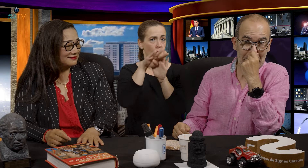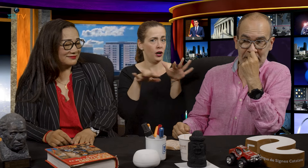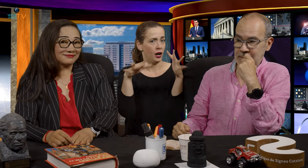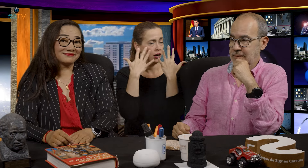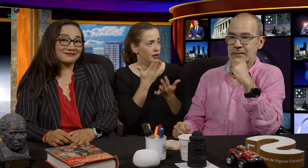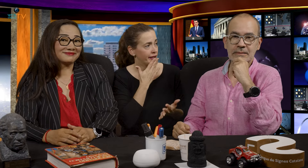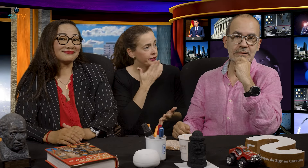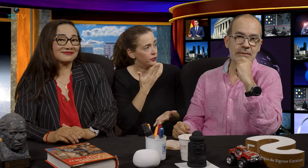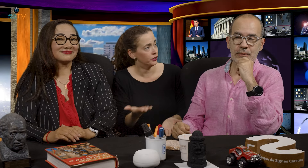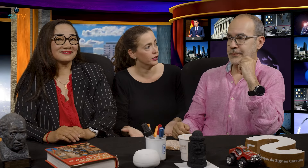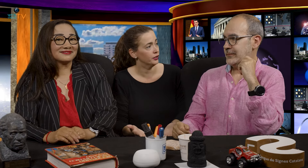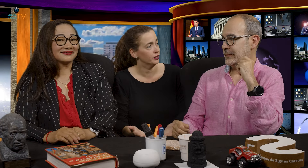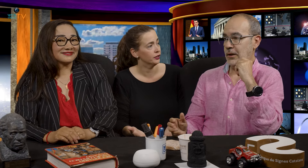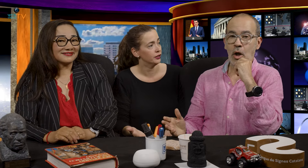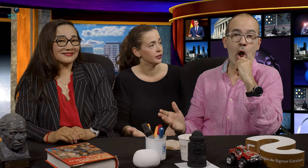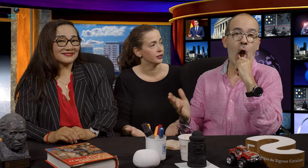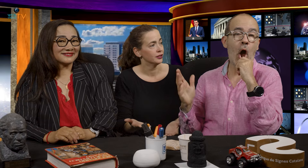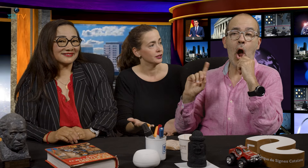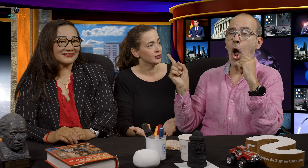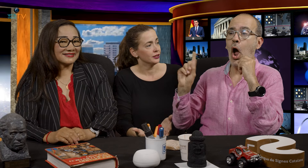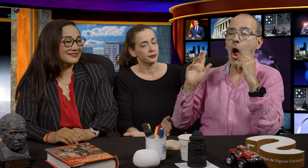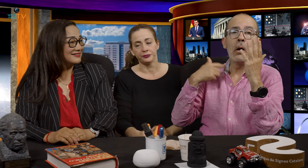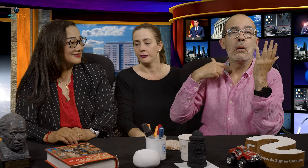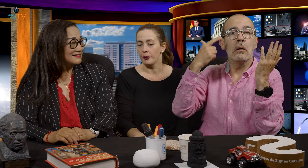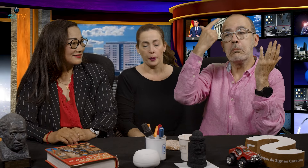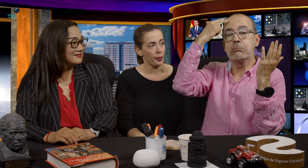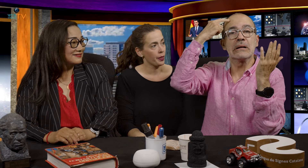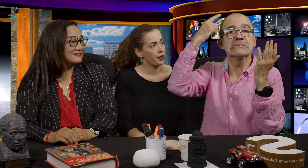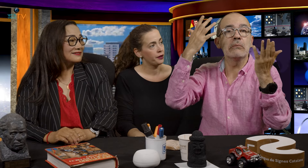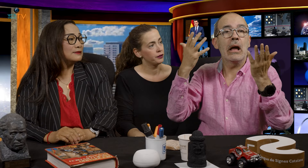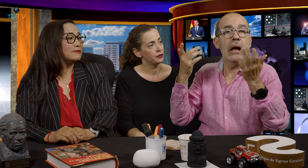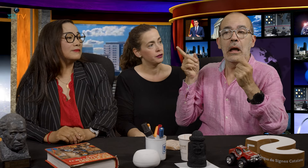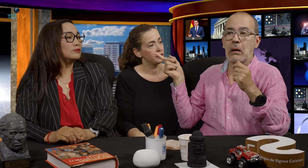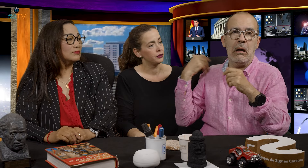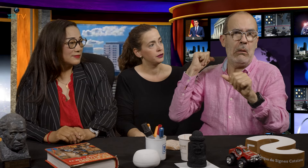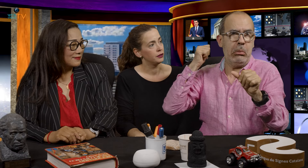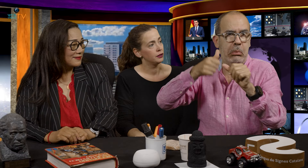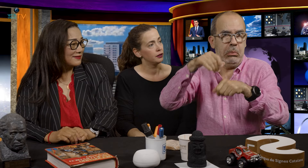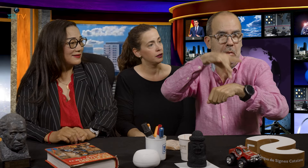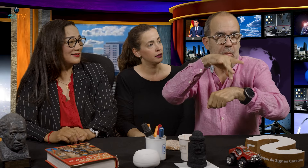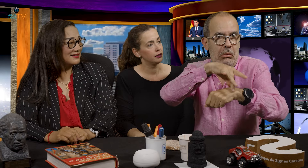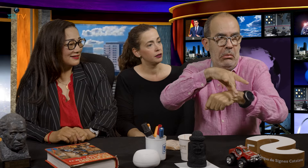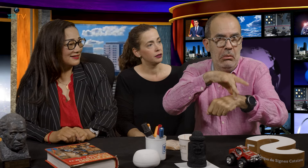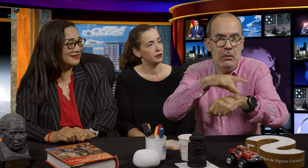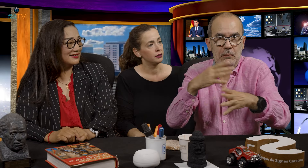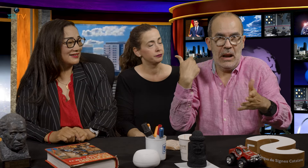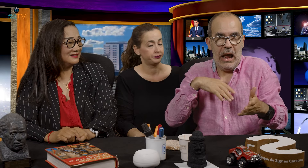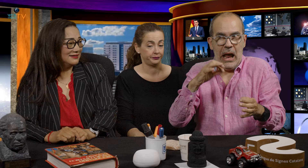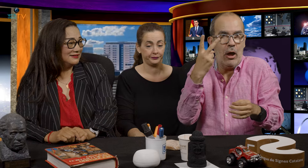y no hacer el ridículo ante la audiencia… No, es que como has estado dos semanas de baja,